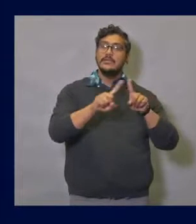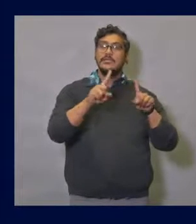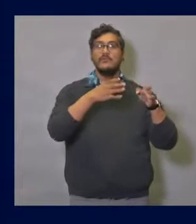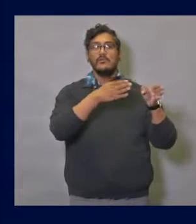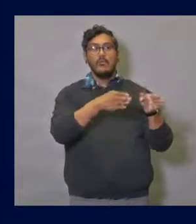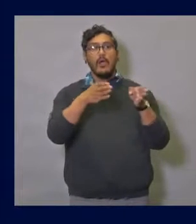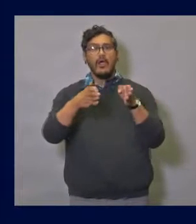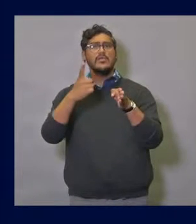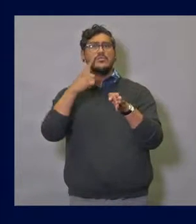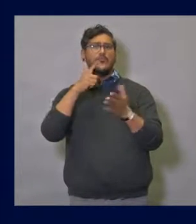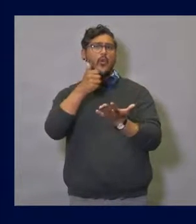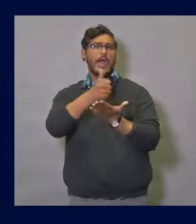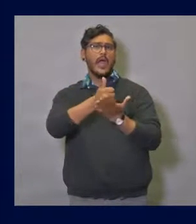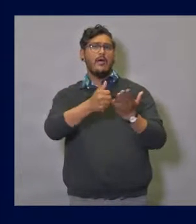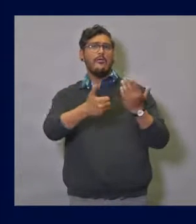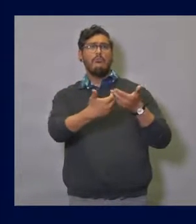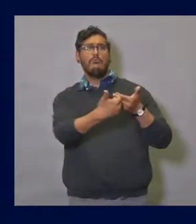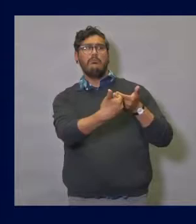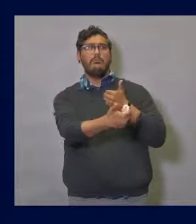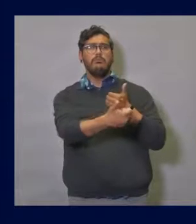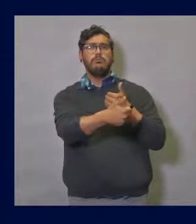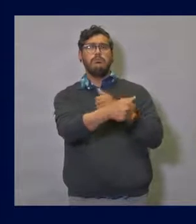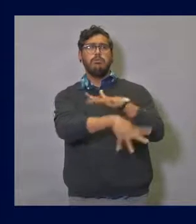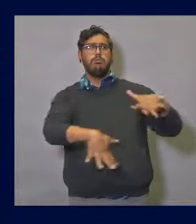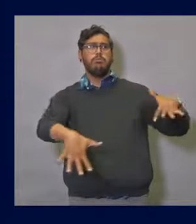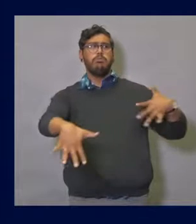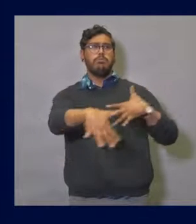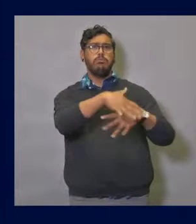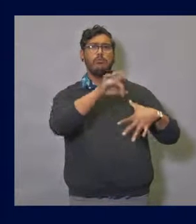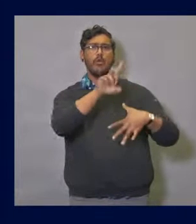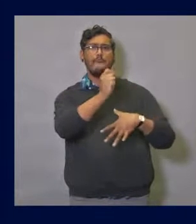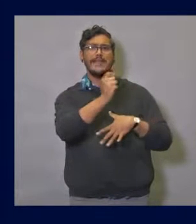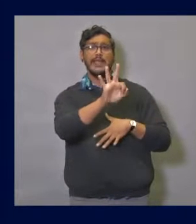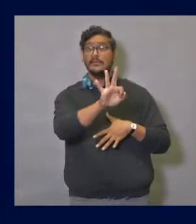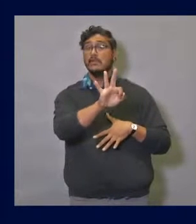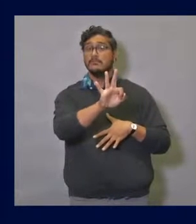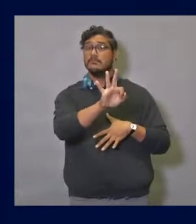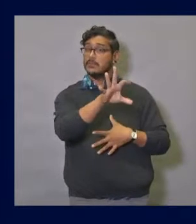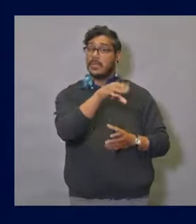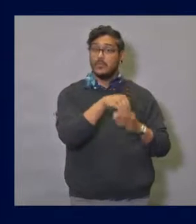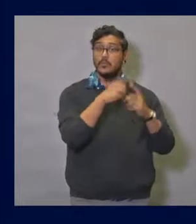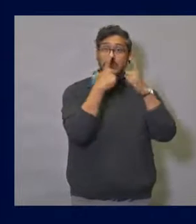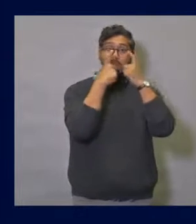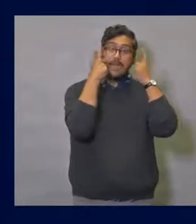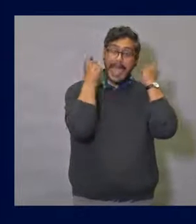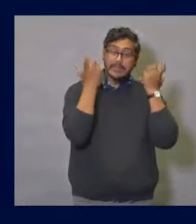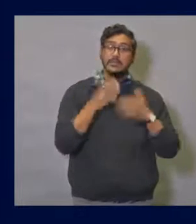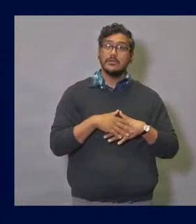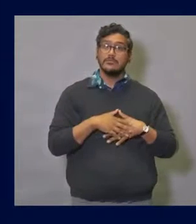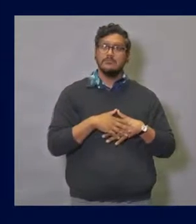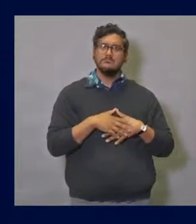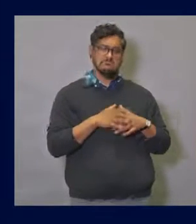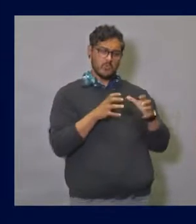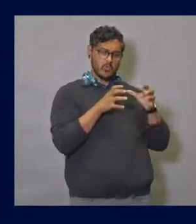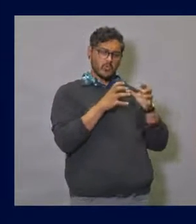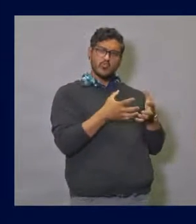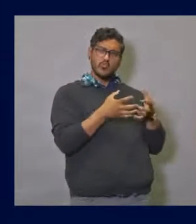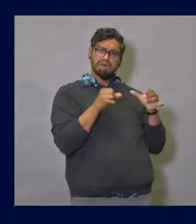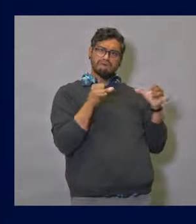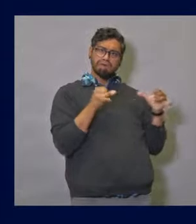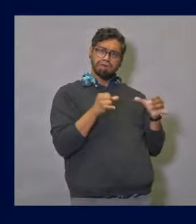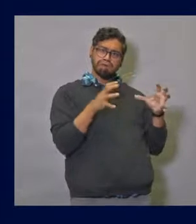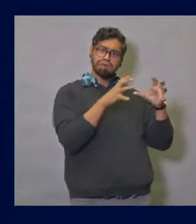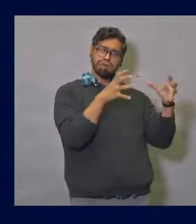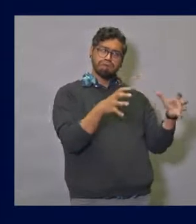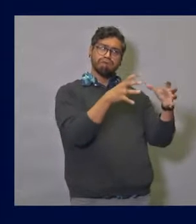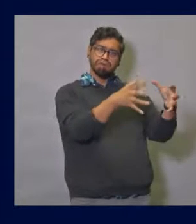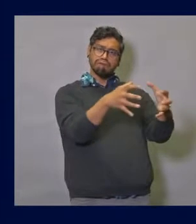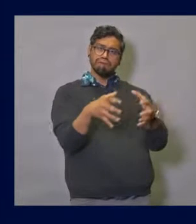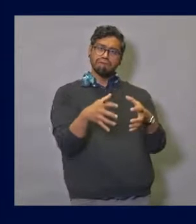ES IMPORTANTE QUE LAS ESCUELAS